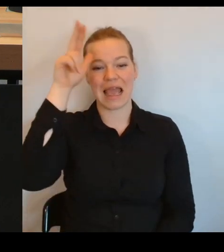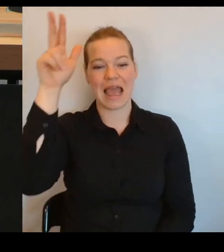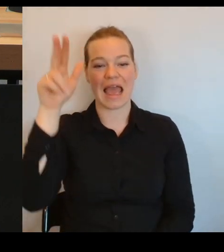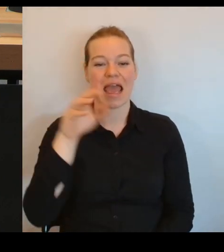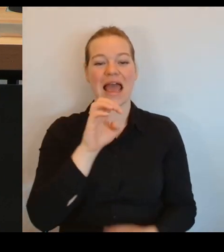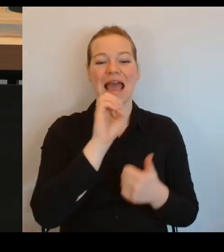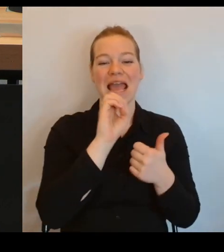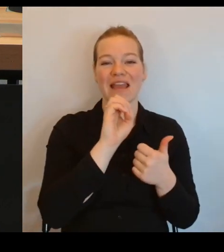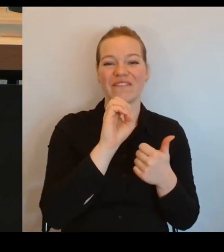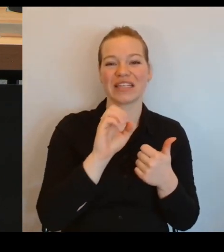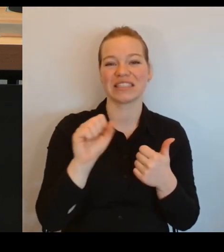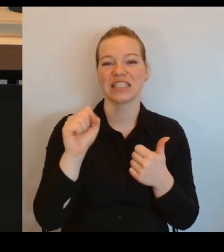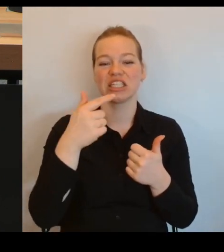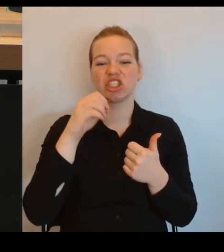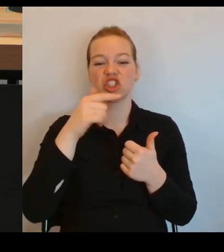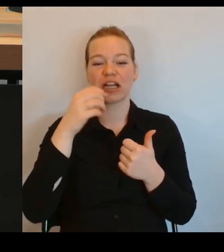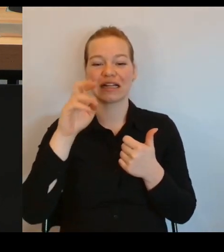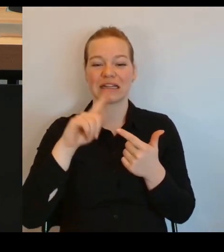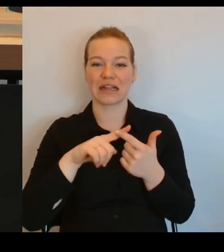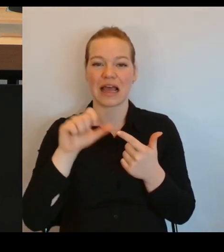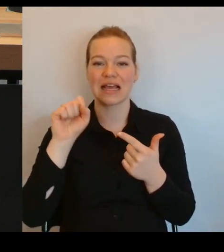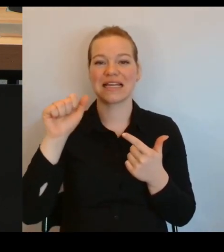dieser Benachteiligung im Stich zu lassen, ist besonders beschämend.